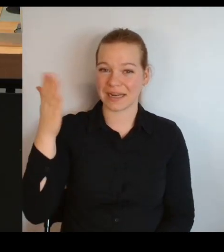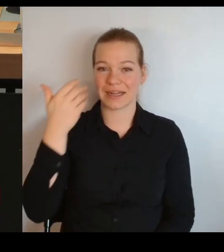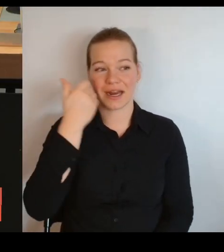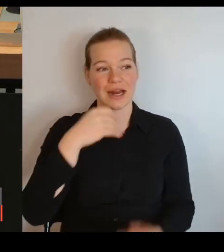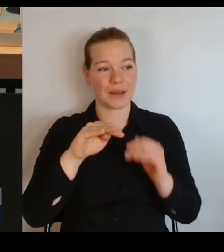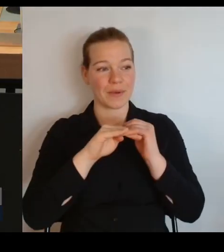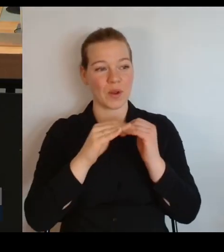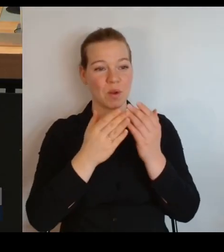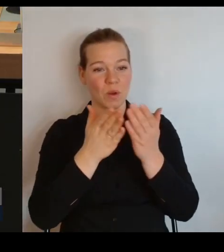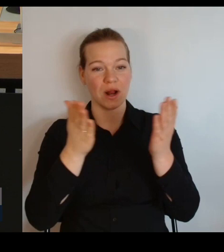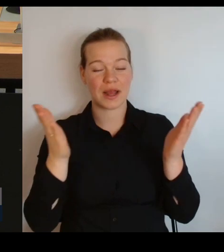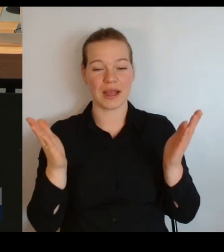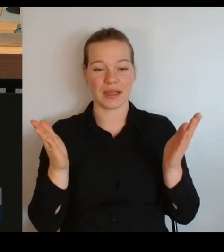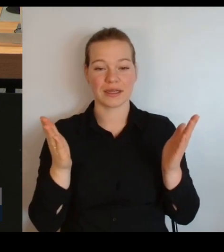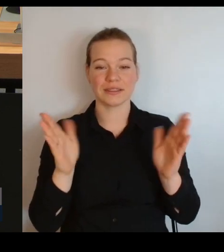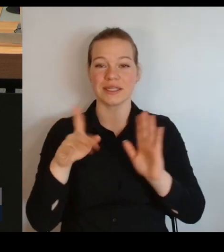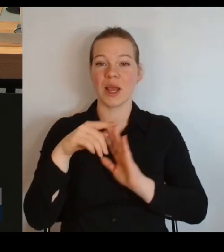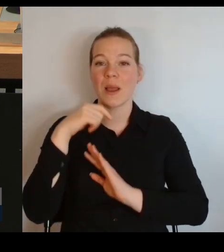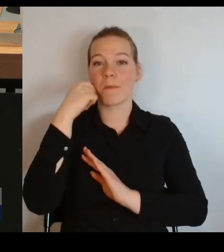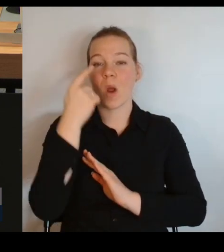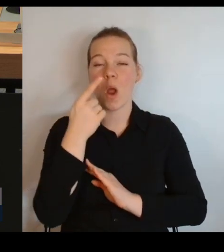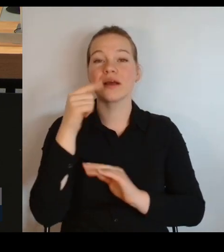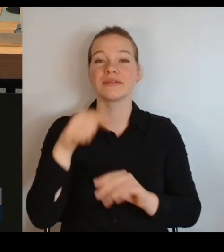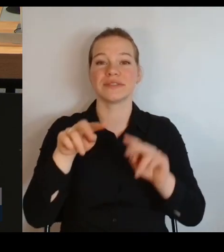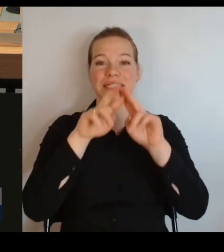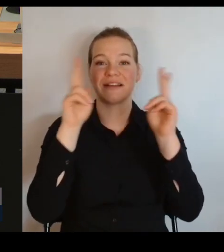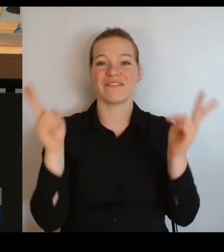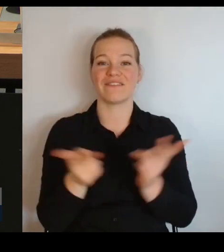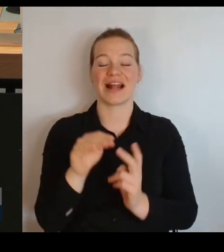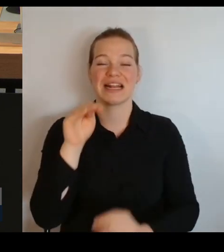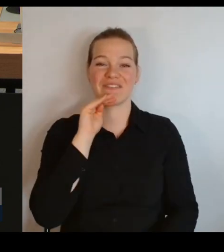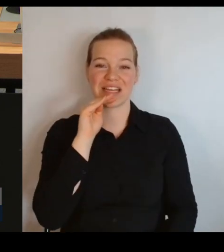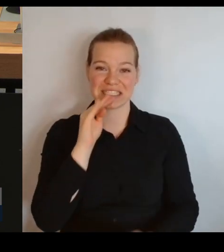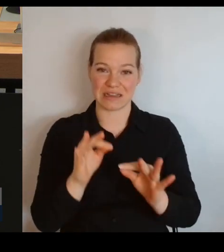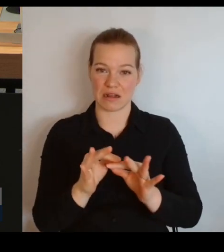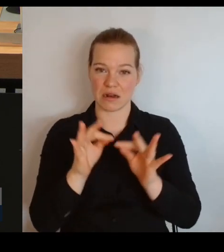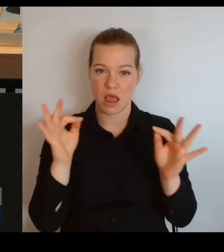Vereinten Nationen seit 1992 aufrufen, und wir versuchen heute